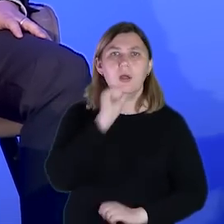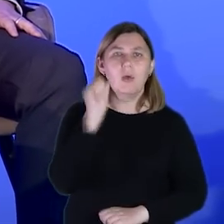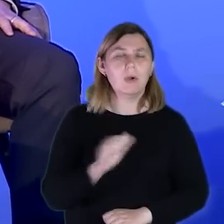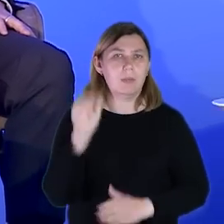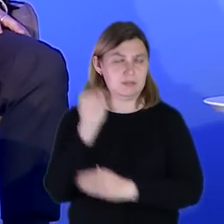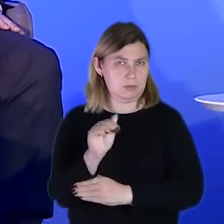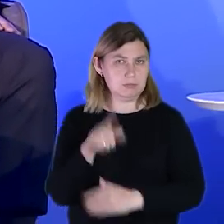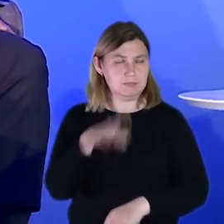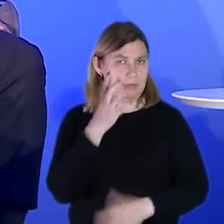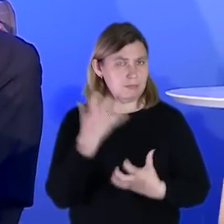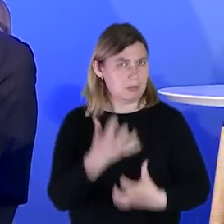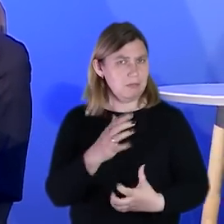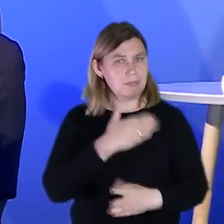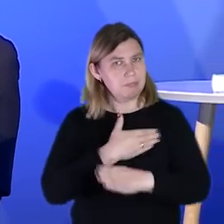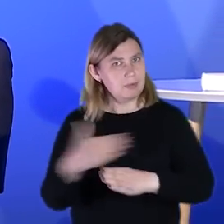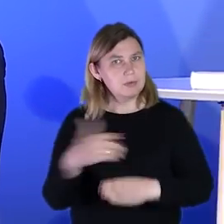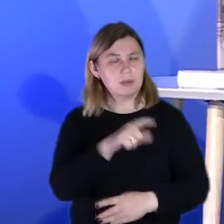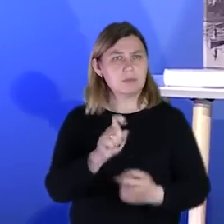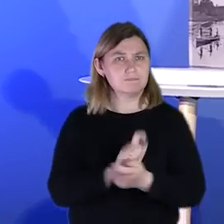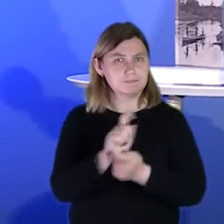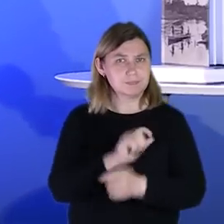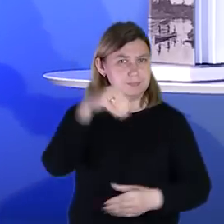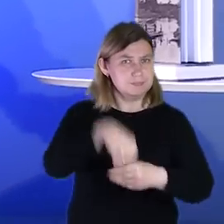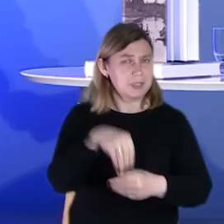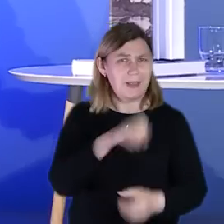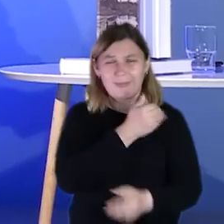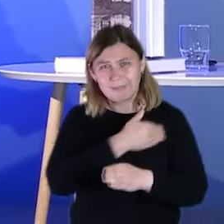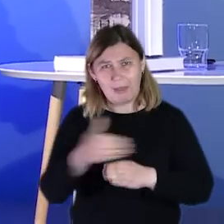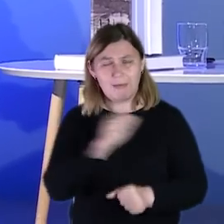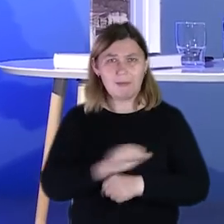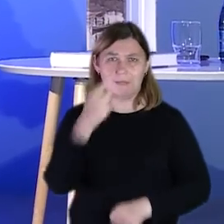Zachodniej; więc to zarzewie konfliktu cały czas się tliło w Związku Radzieckim.